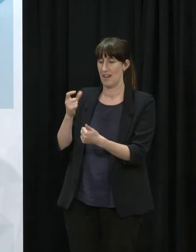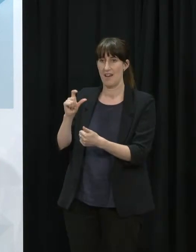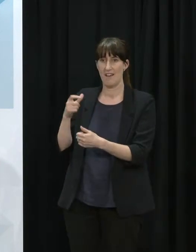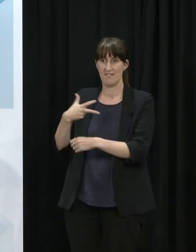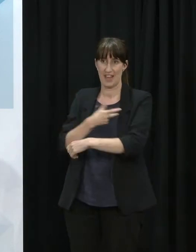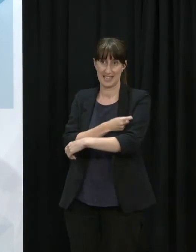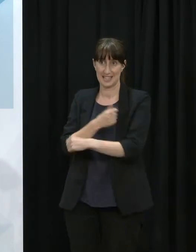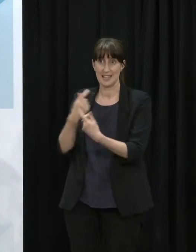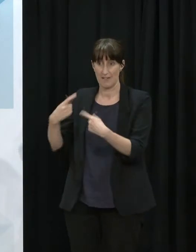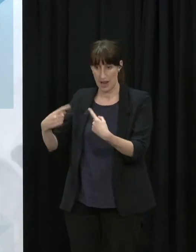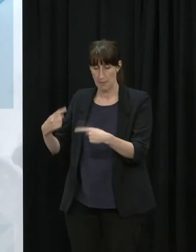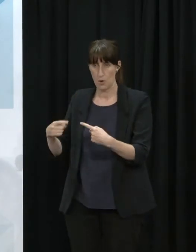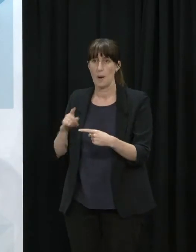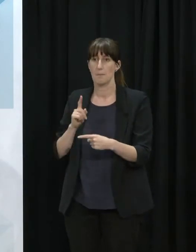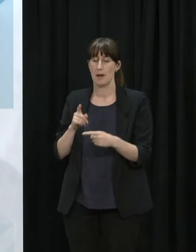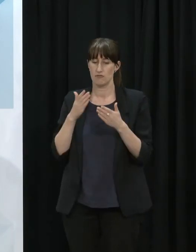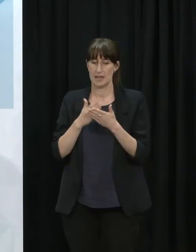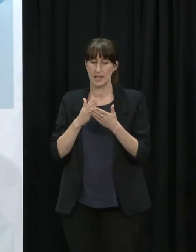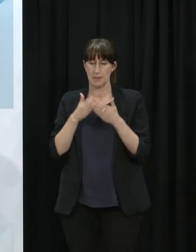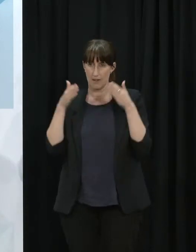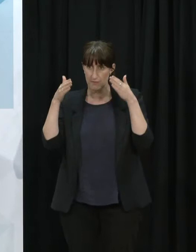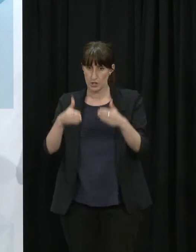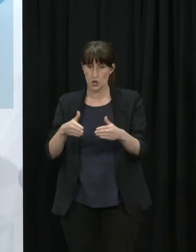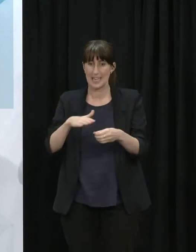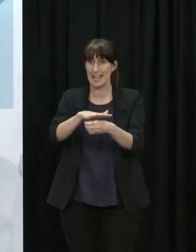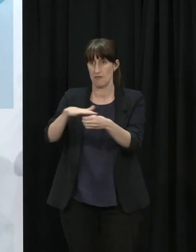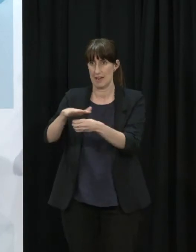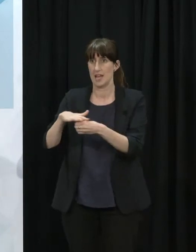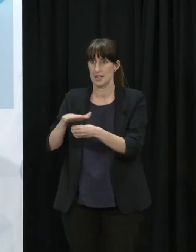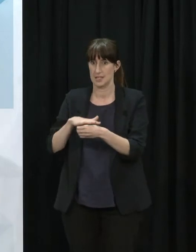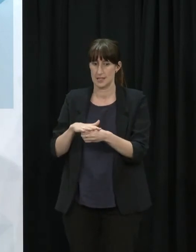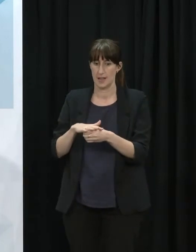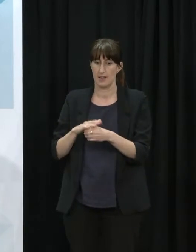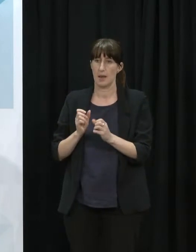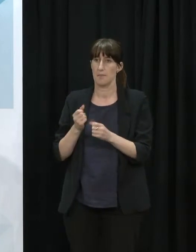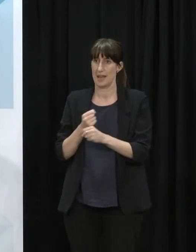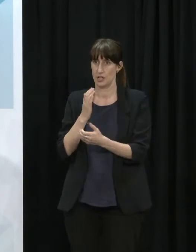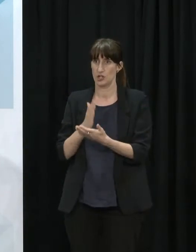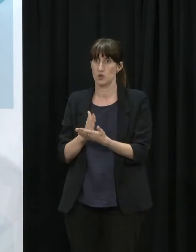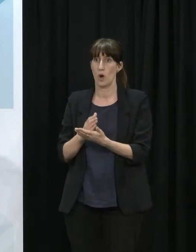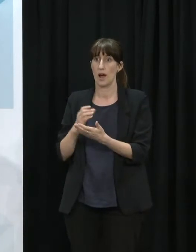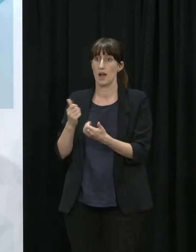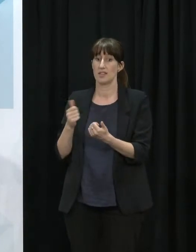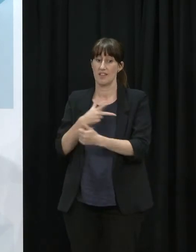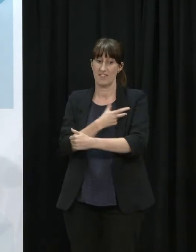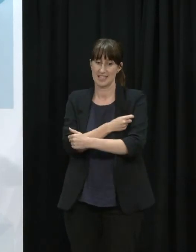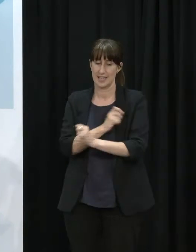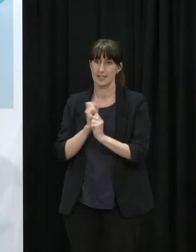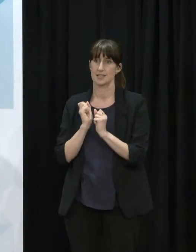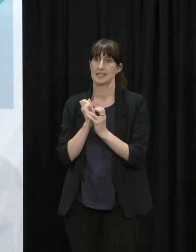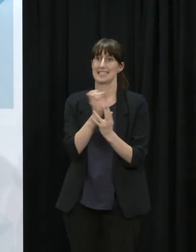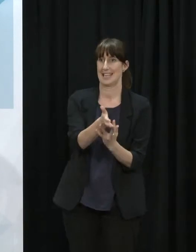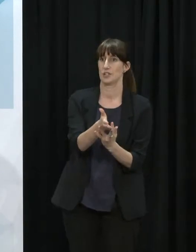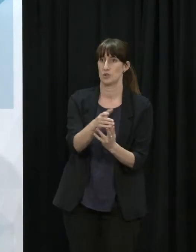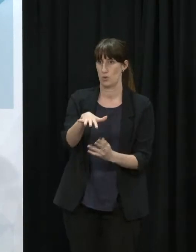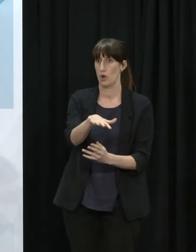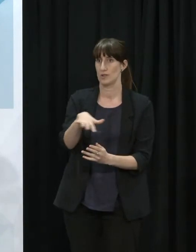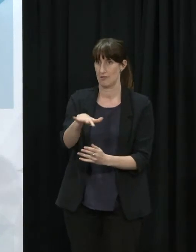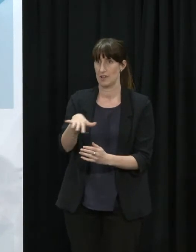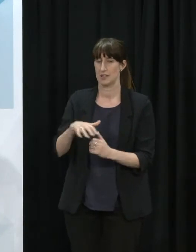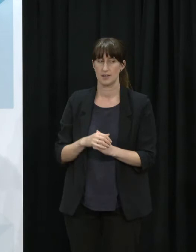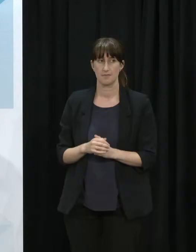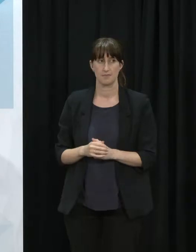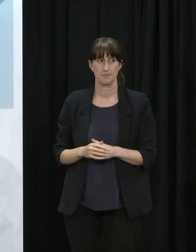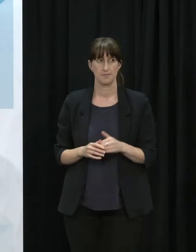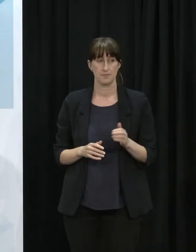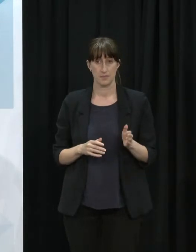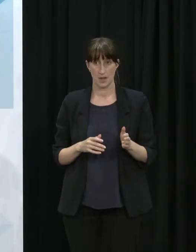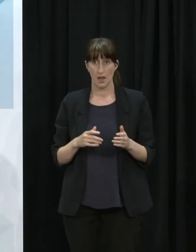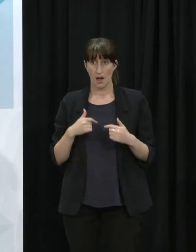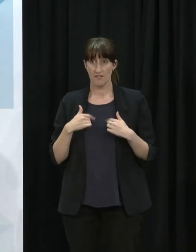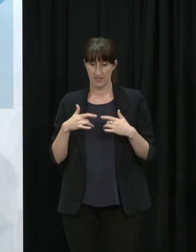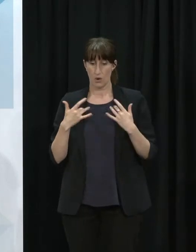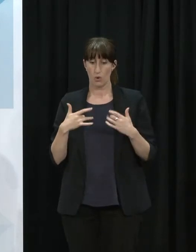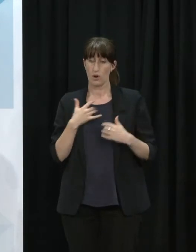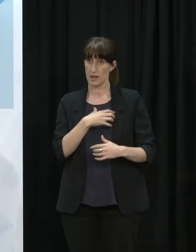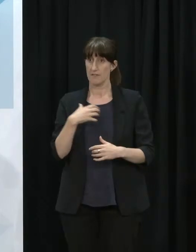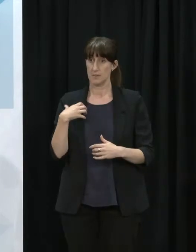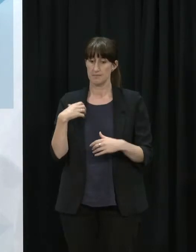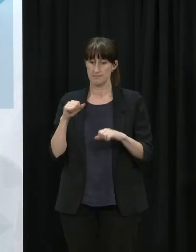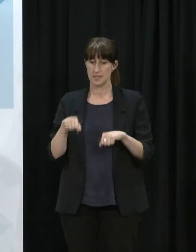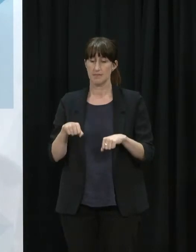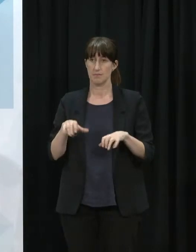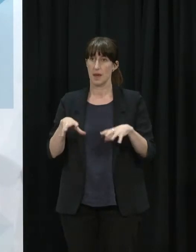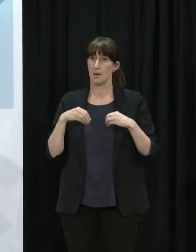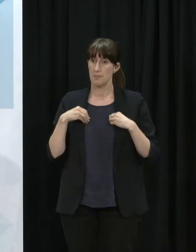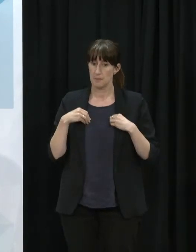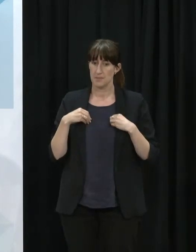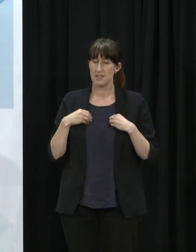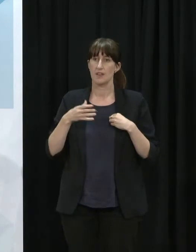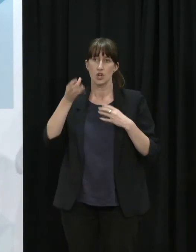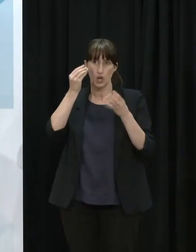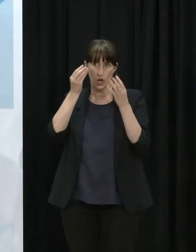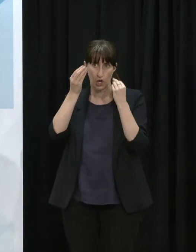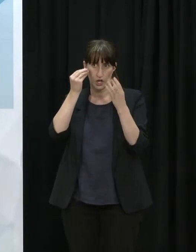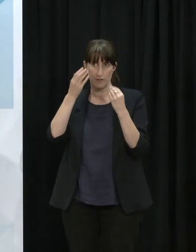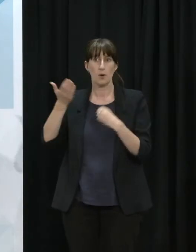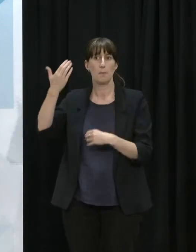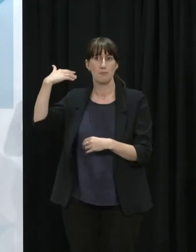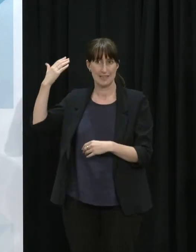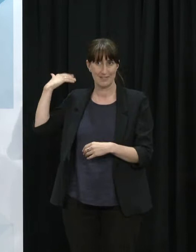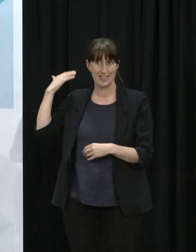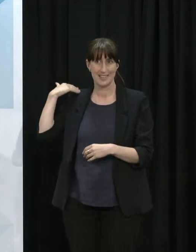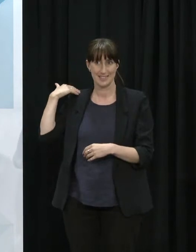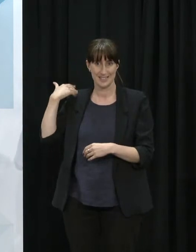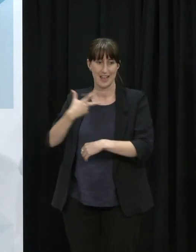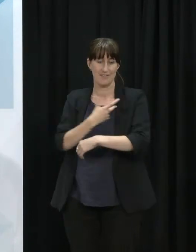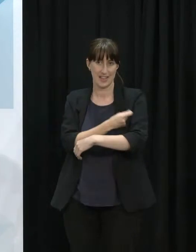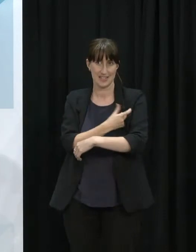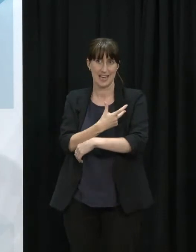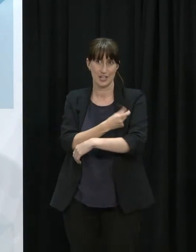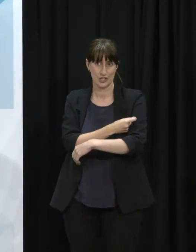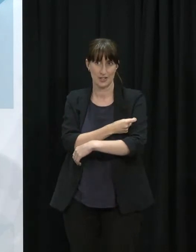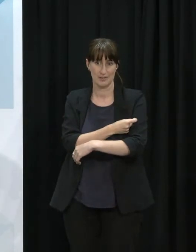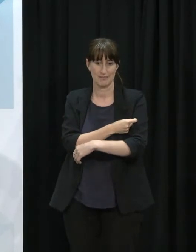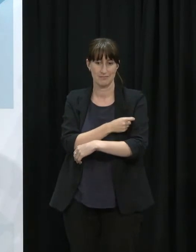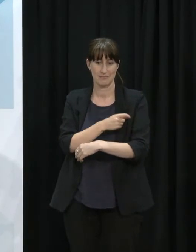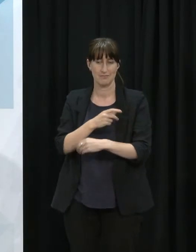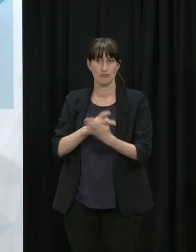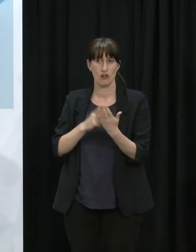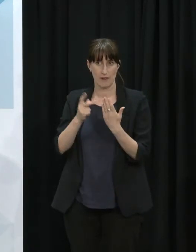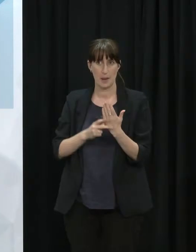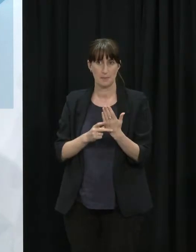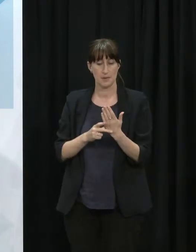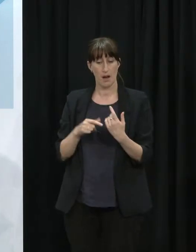ko te waa. -- Maori. Ko te wahi